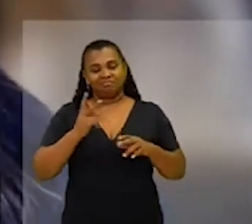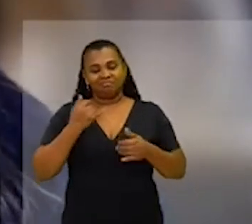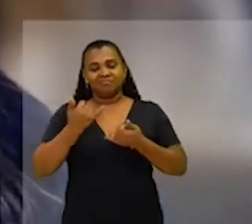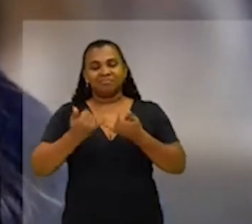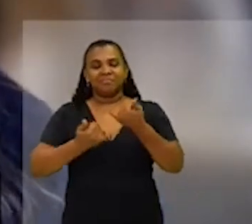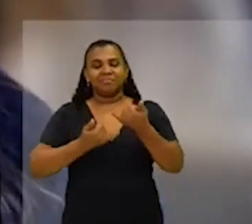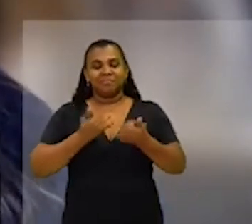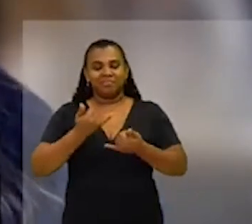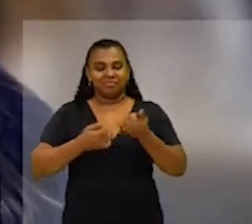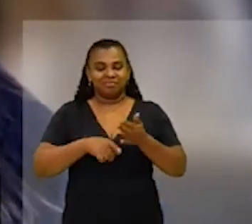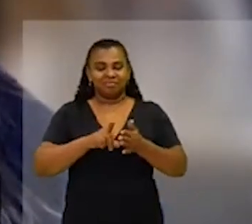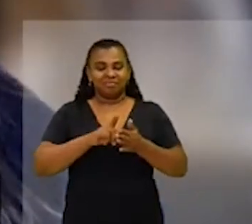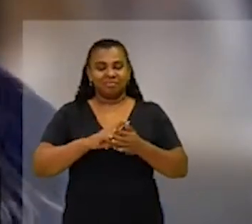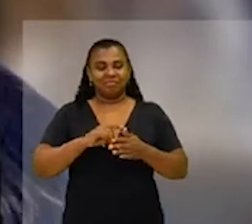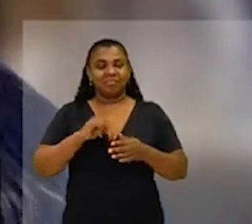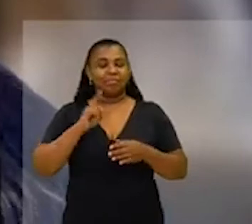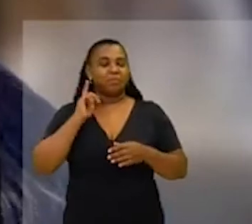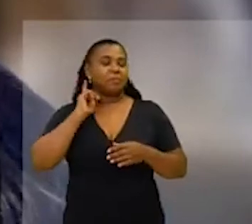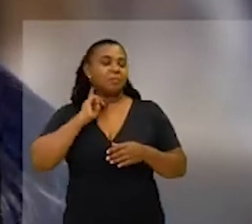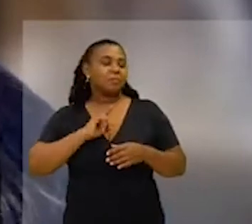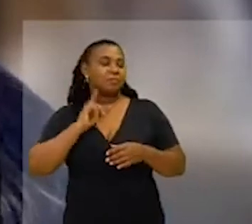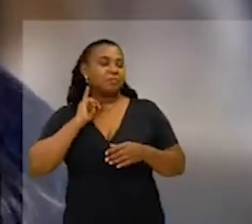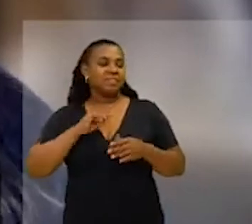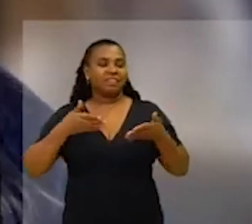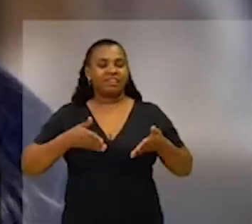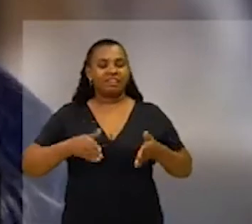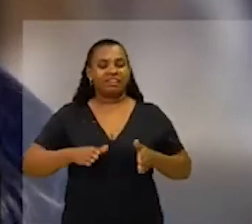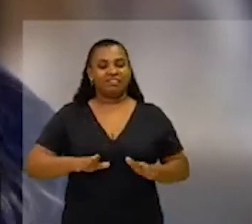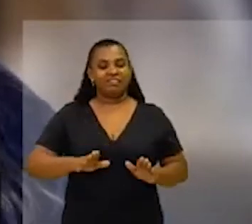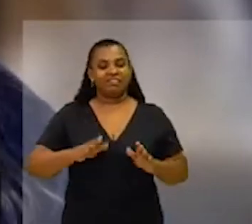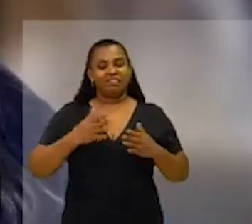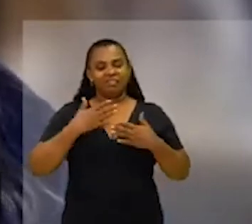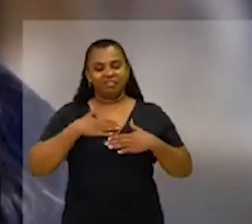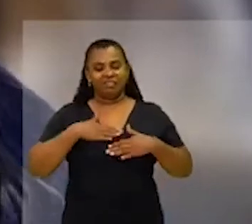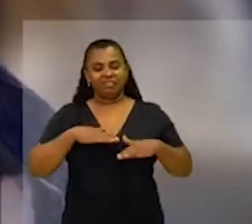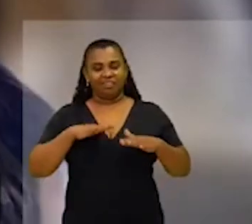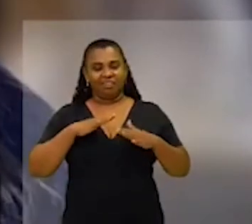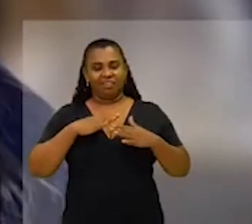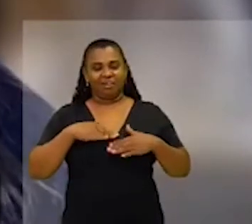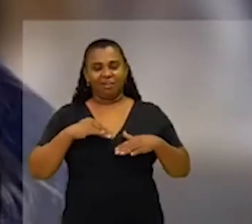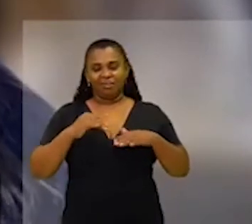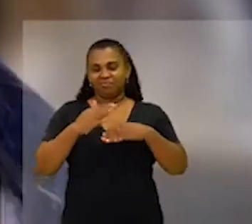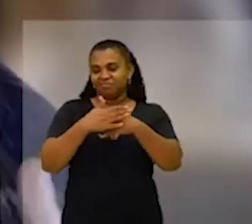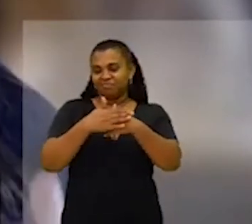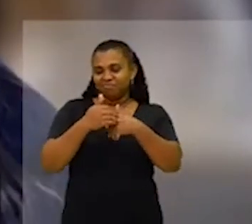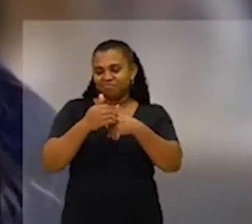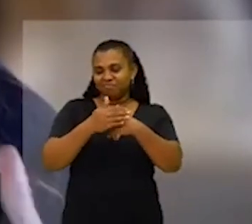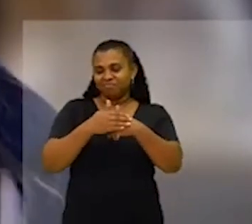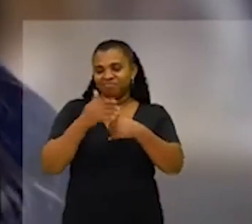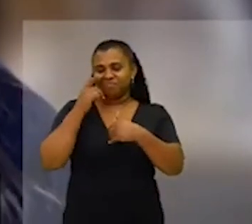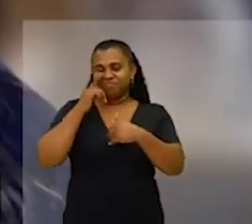desse jeito essa mineirinha descer e ela com muita dor de cabeça conseguiu que todos trabalhassem se